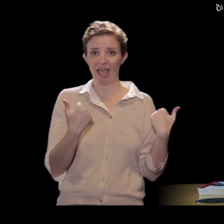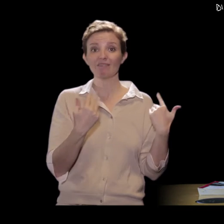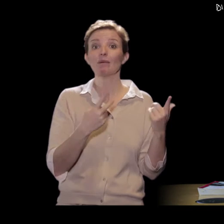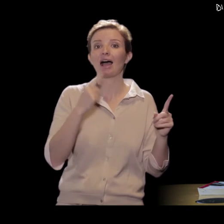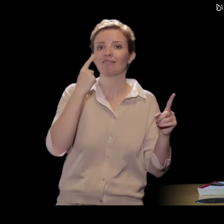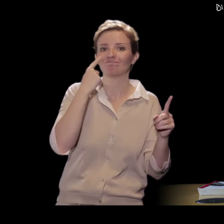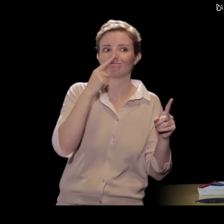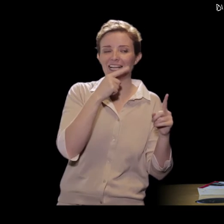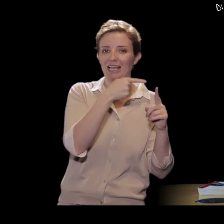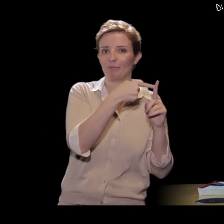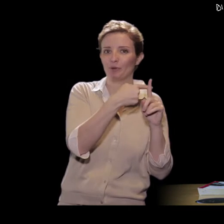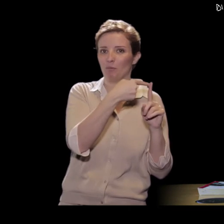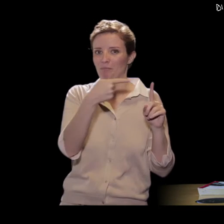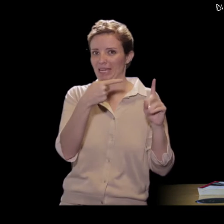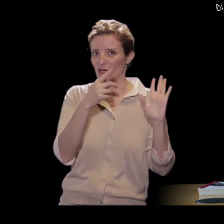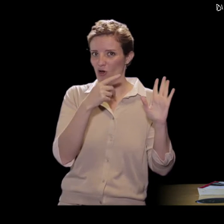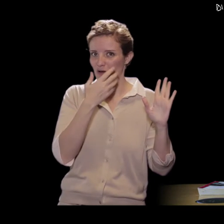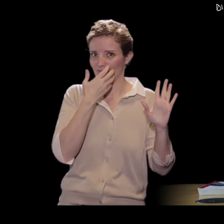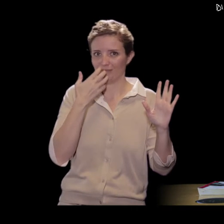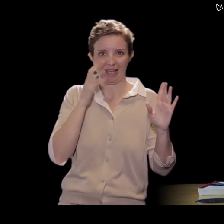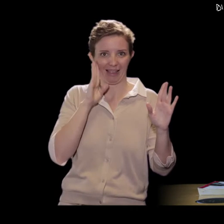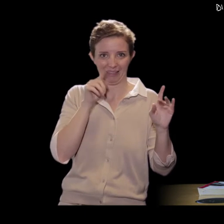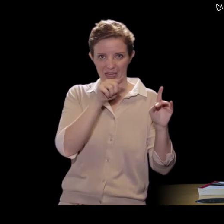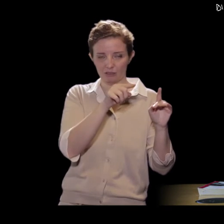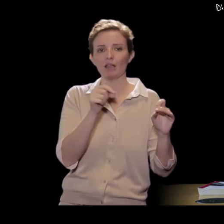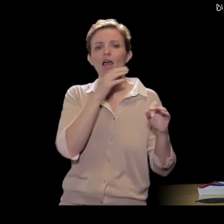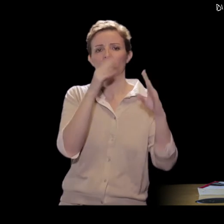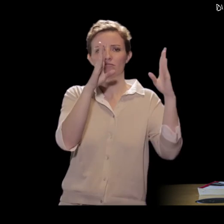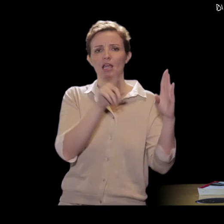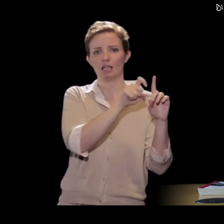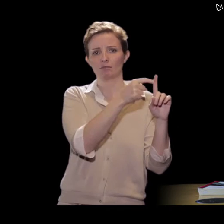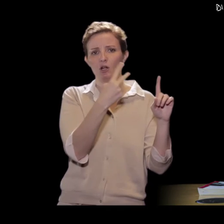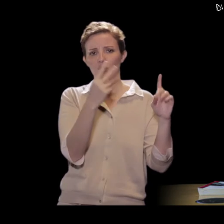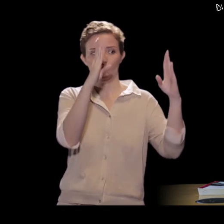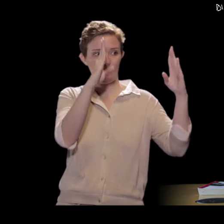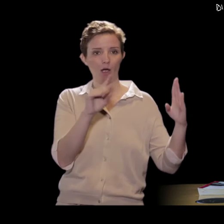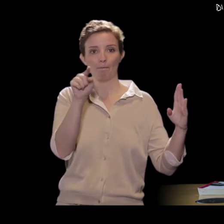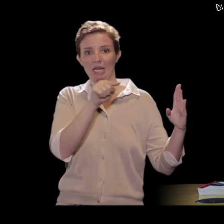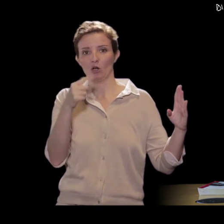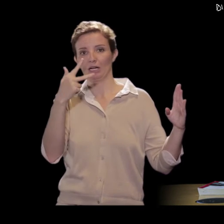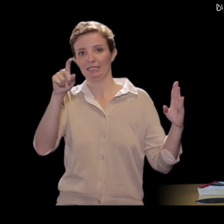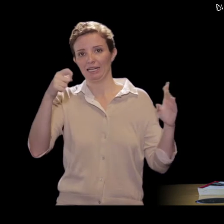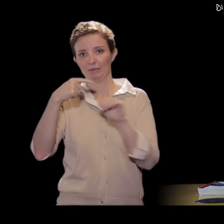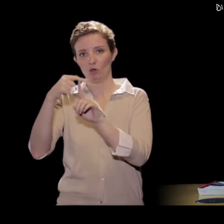Facciamo un esempio. (LEGGE LA DISEQUAZIONE) Dobbiamo studiare il modulo.